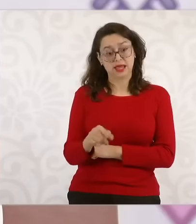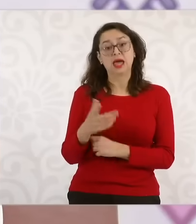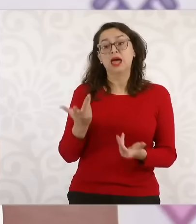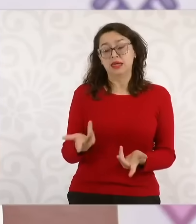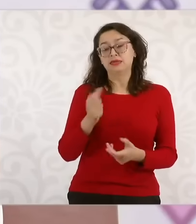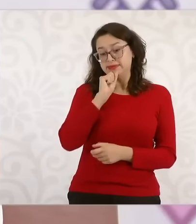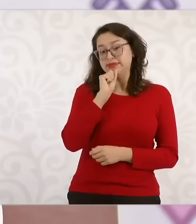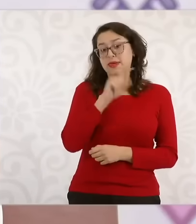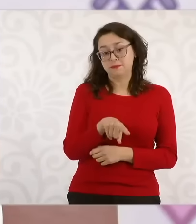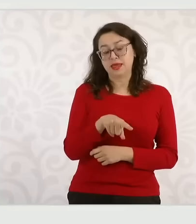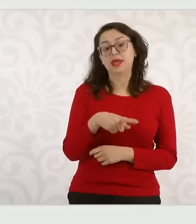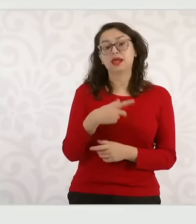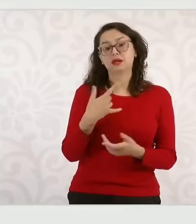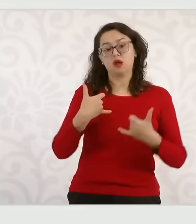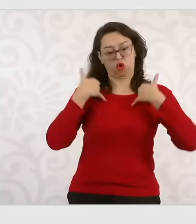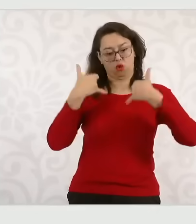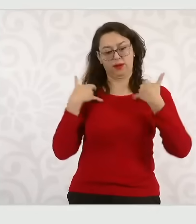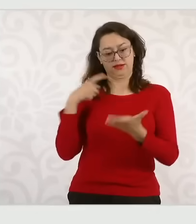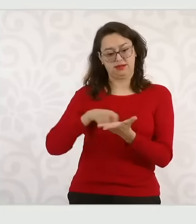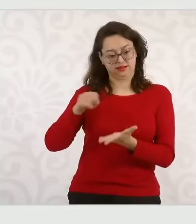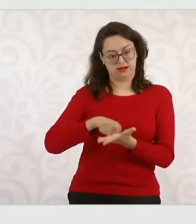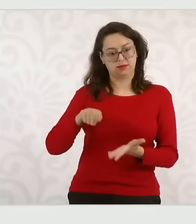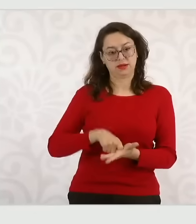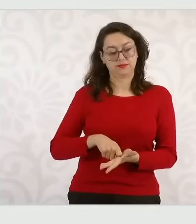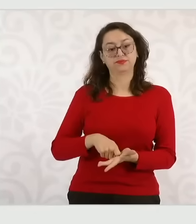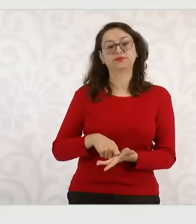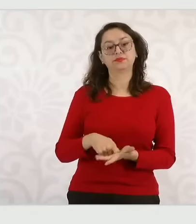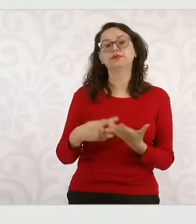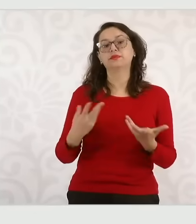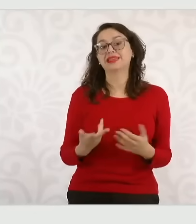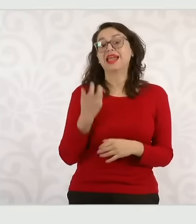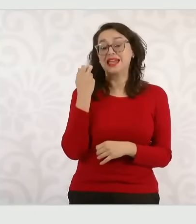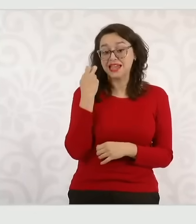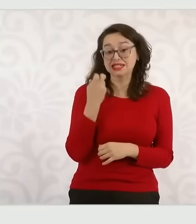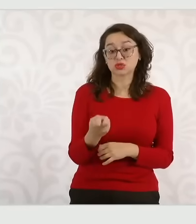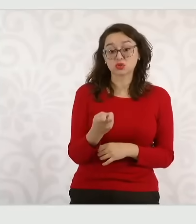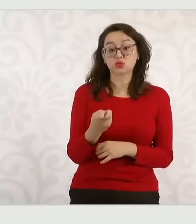además de la de jóvenes escribiendo el futuro. La Gertris Bocanegra es, digamos, la extensión de